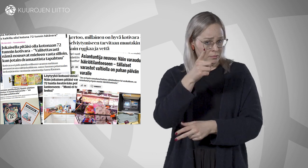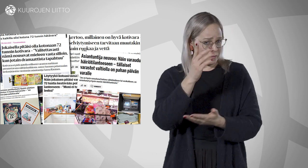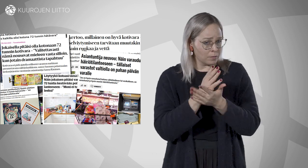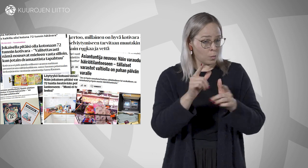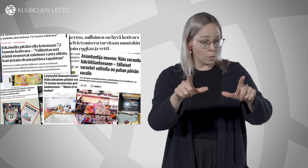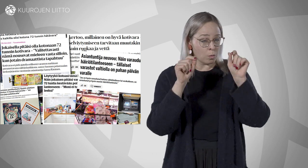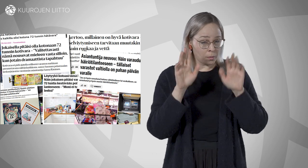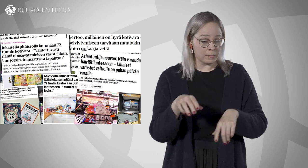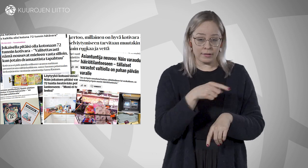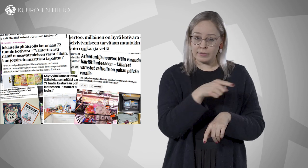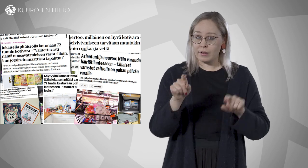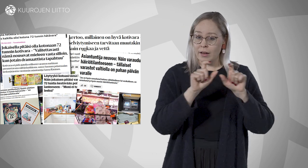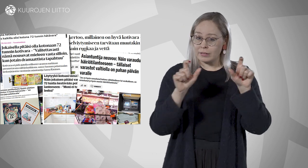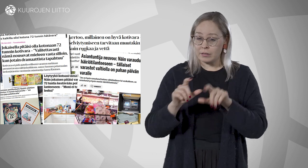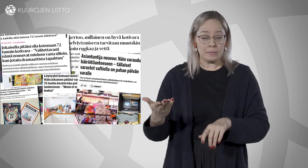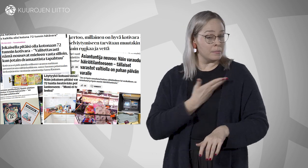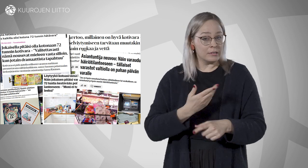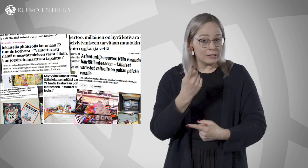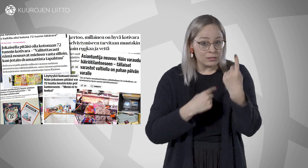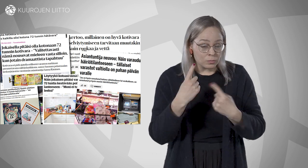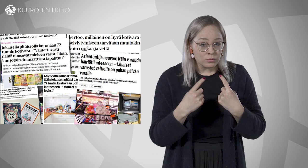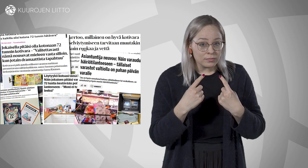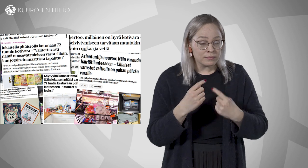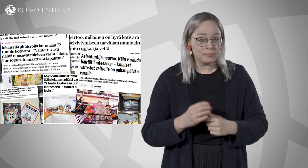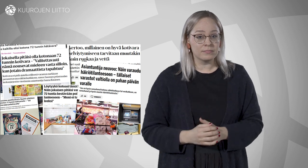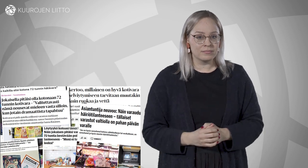Olet varmaan huomannut, että näistä aiheista on käyty paljon keskustelua.